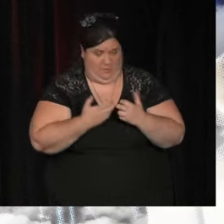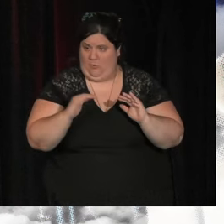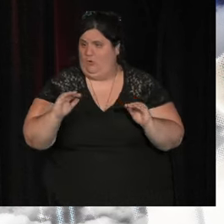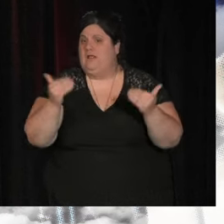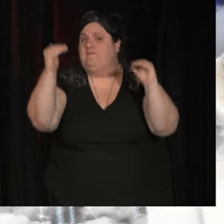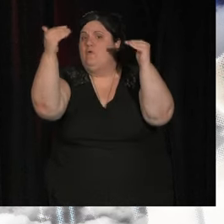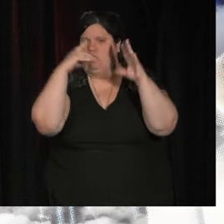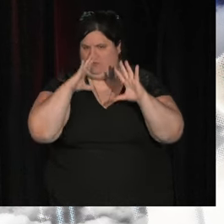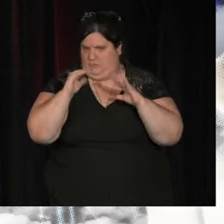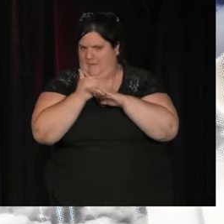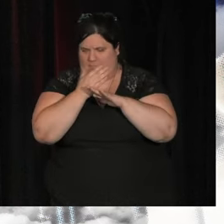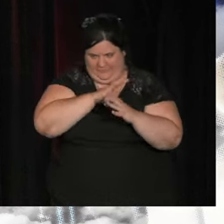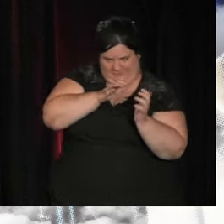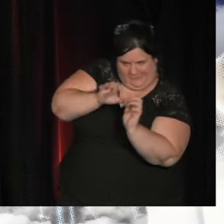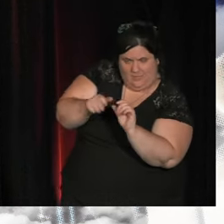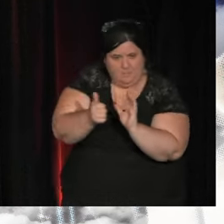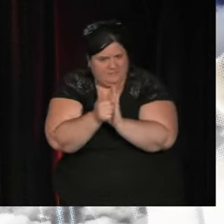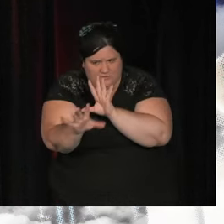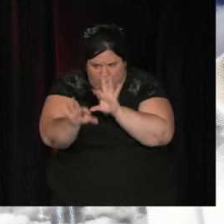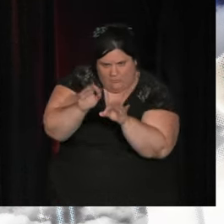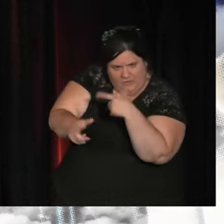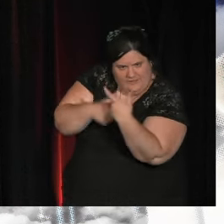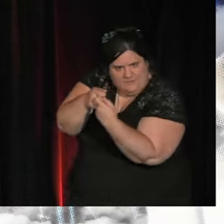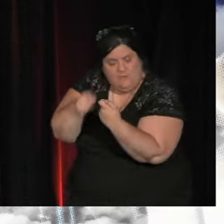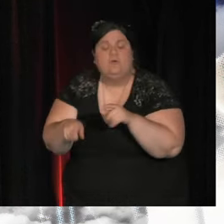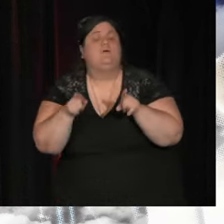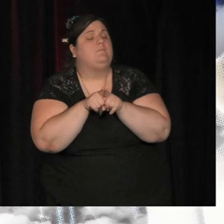a d'autres choses importantes en plus de la verticalité. J'ai mentionné tout à l'heure, il peut y avoir des maps où il y